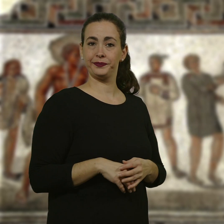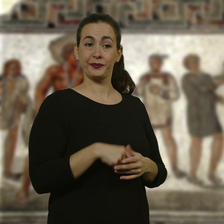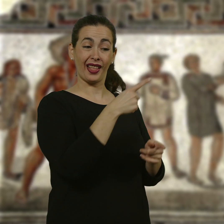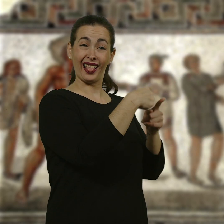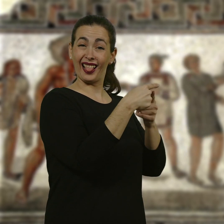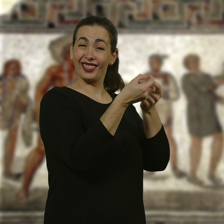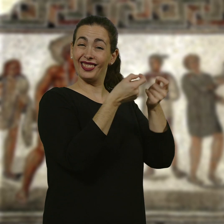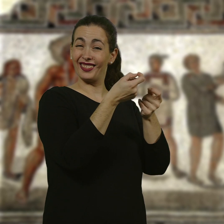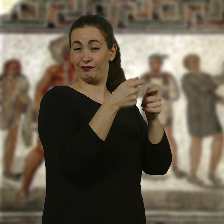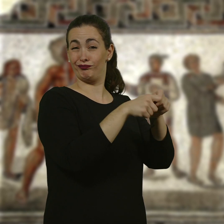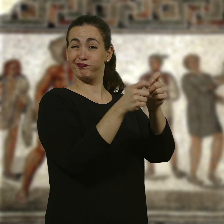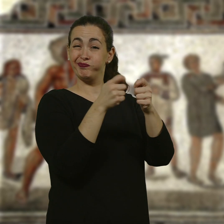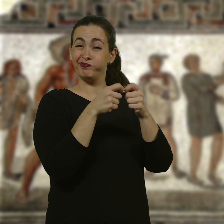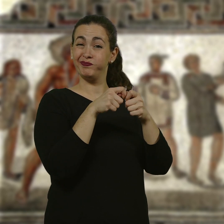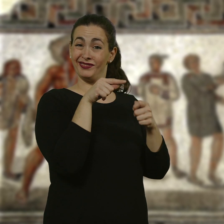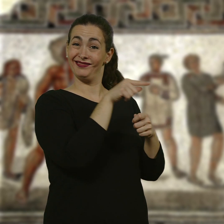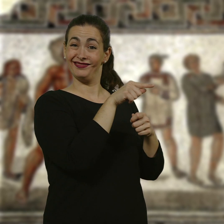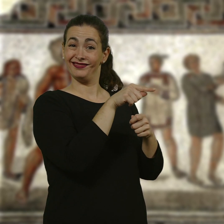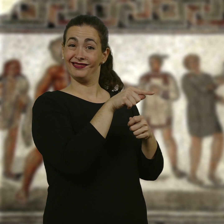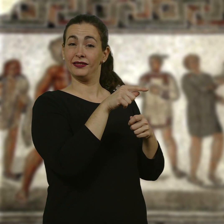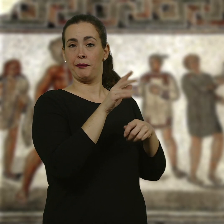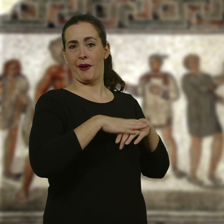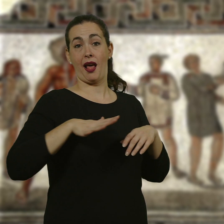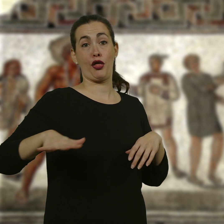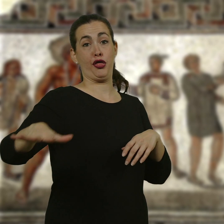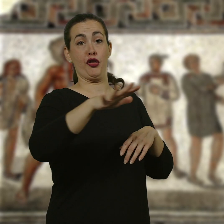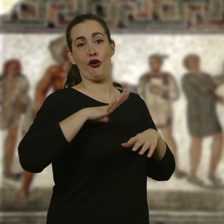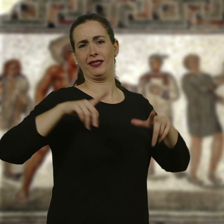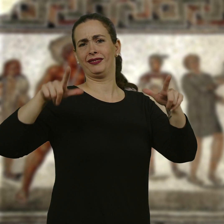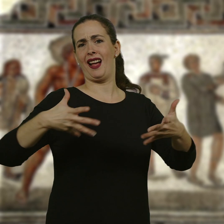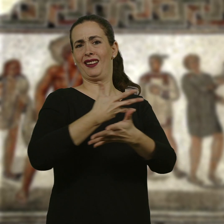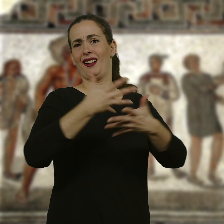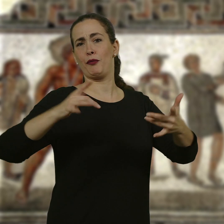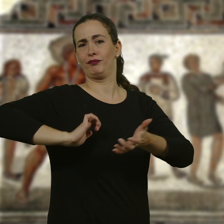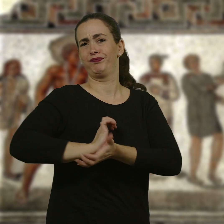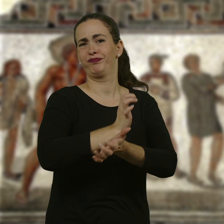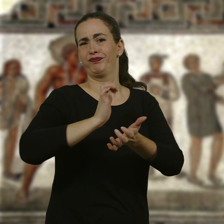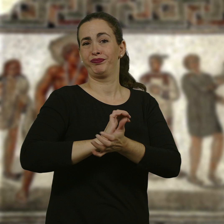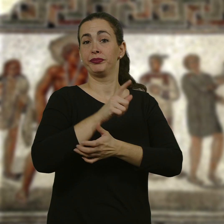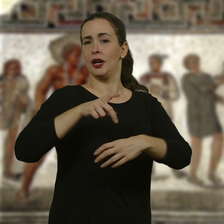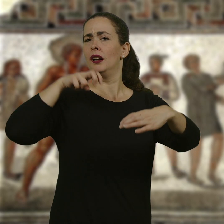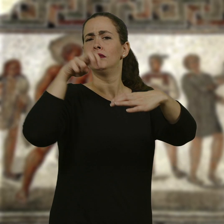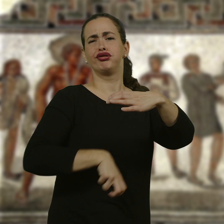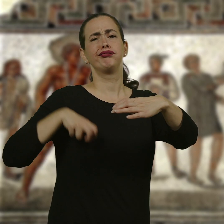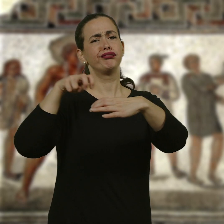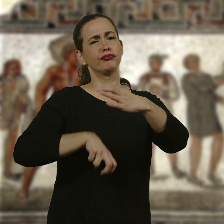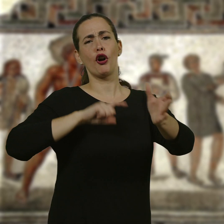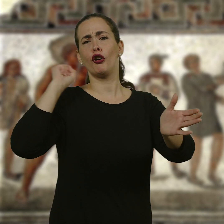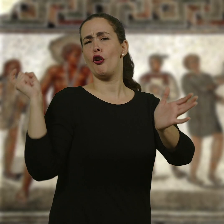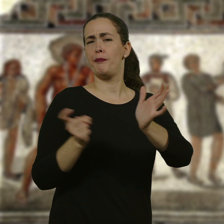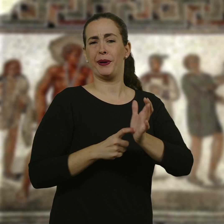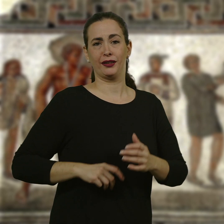Les seves restes foren desmuntades per excavar totalment la gran sala de premsatge.